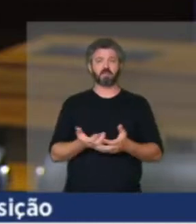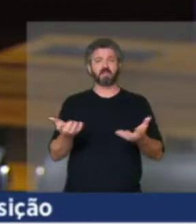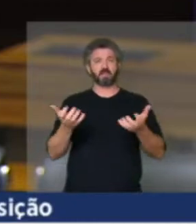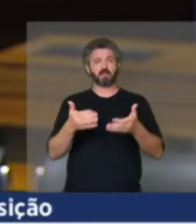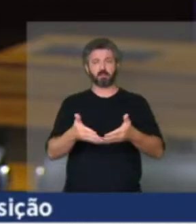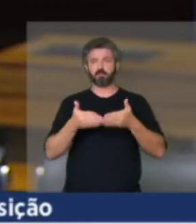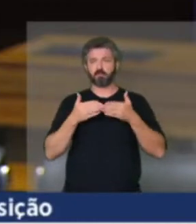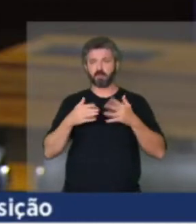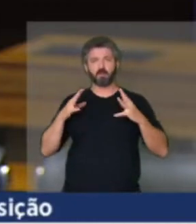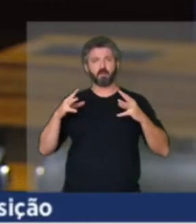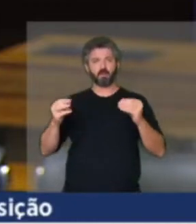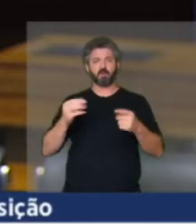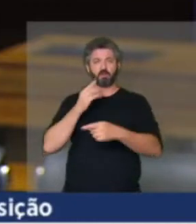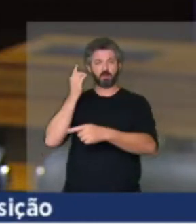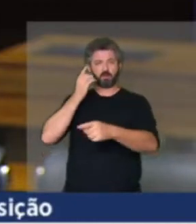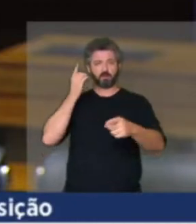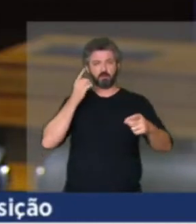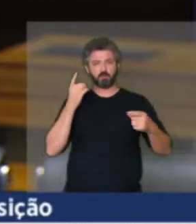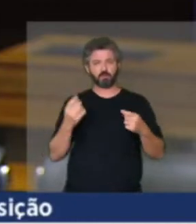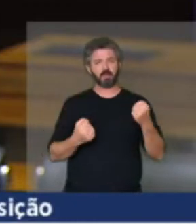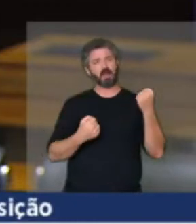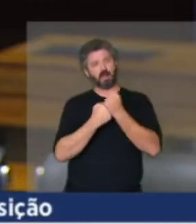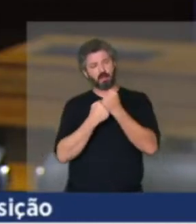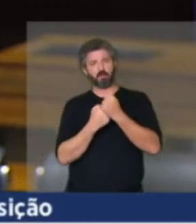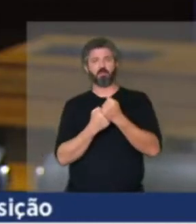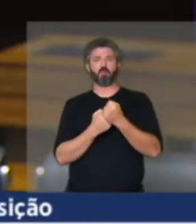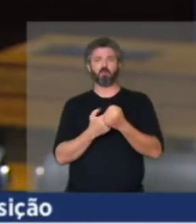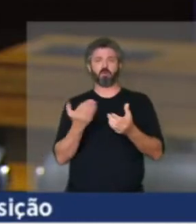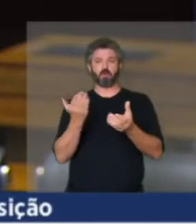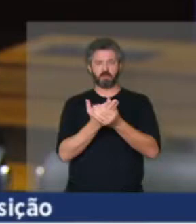O NOSSO REQUERIMENTO, VOTANDO SIM... É CONVOCAÇÃO DO MINISTRO, PARA QUE ELE VENHA